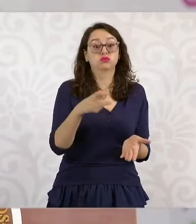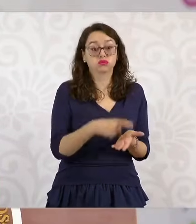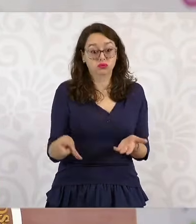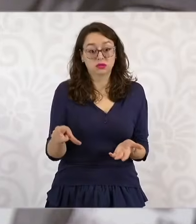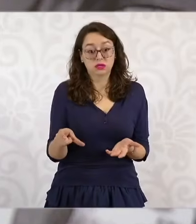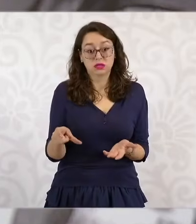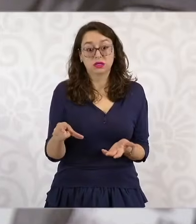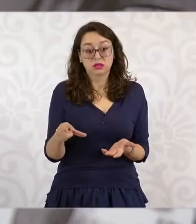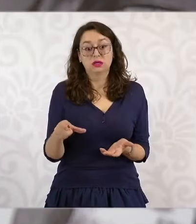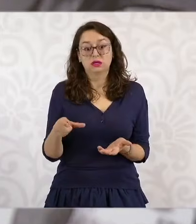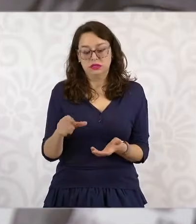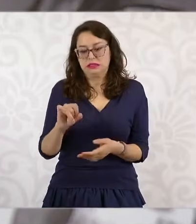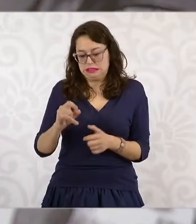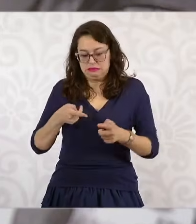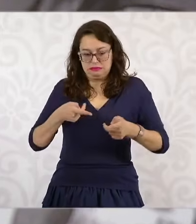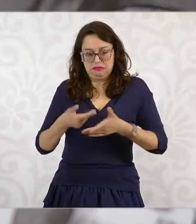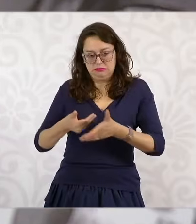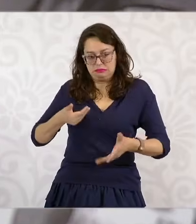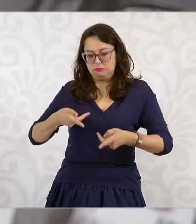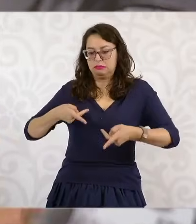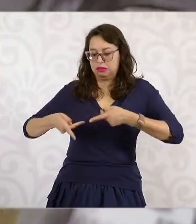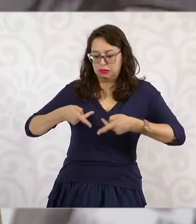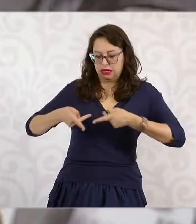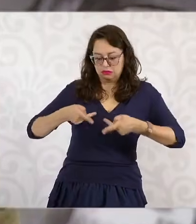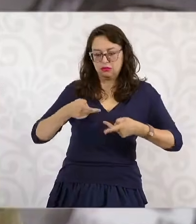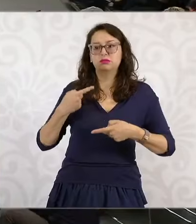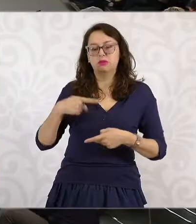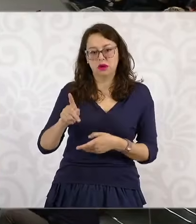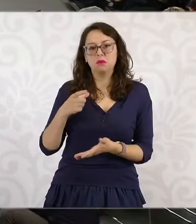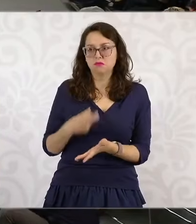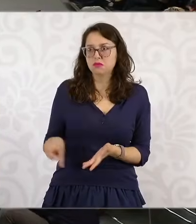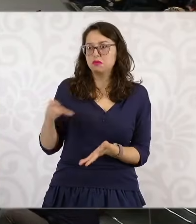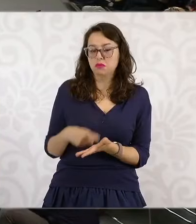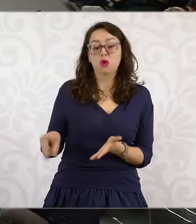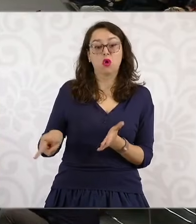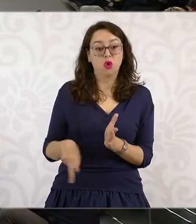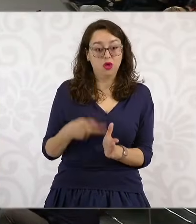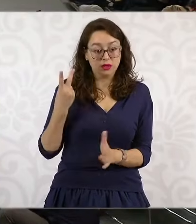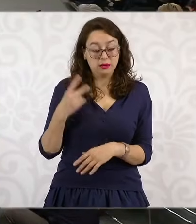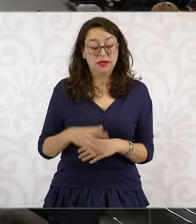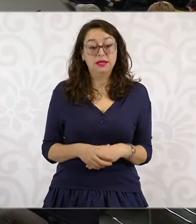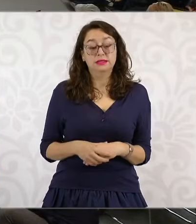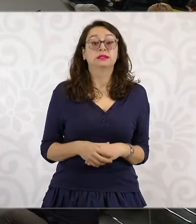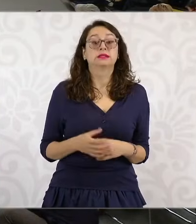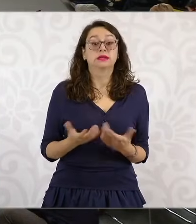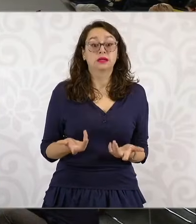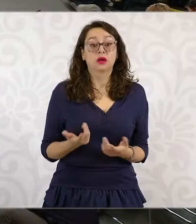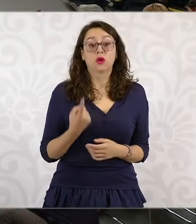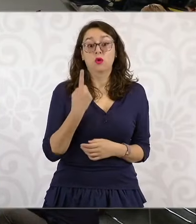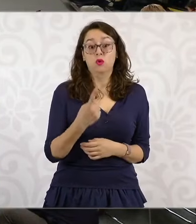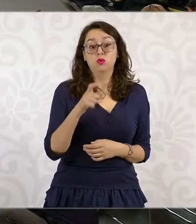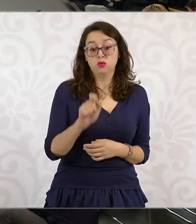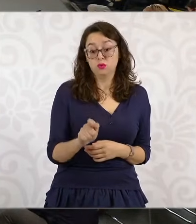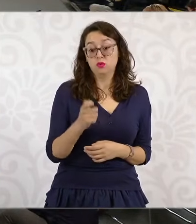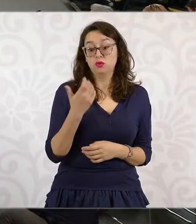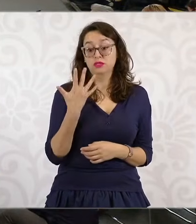pero nos recuperamos y y consumimos otra vez también 15% del del, perdón, 1.5 5 billones